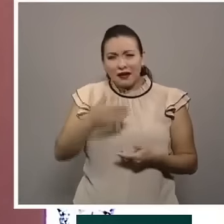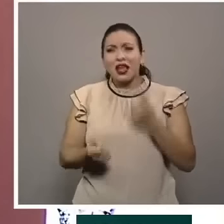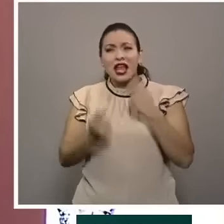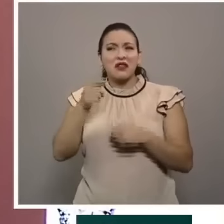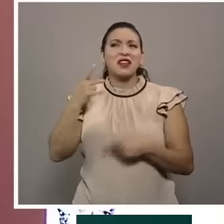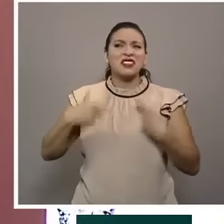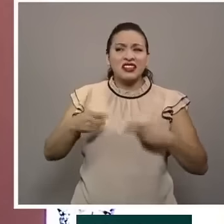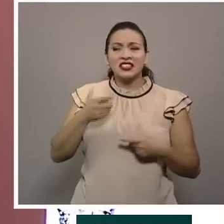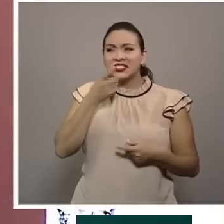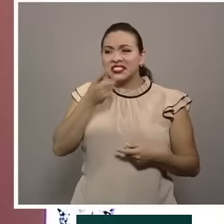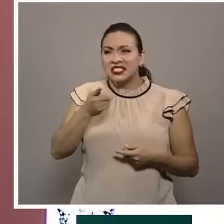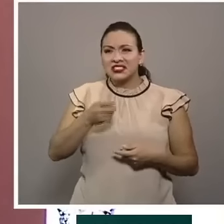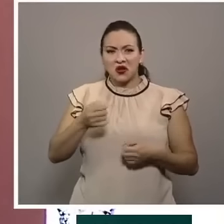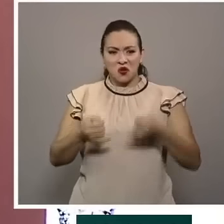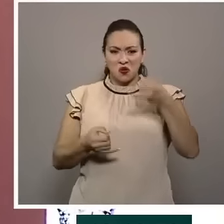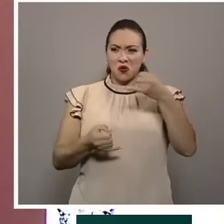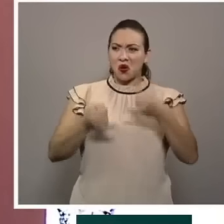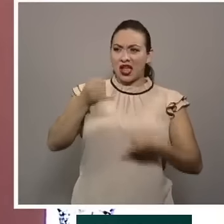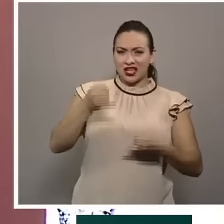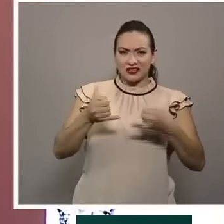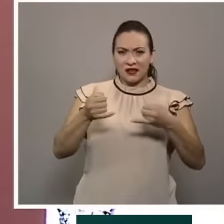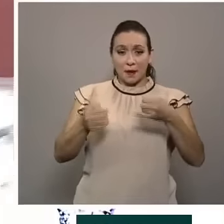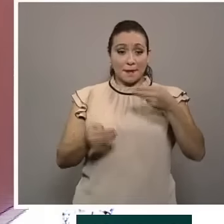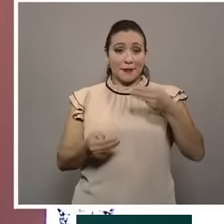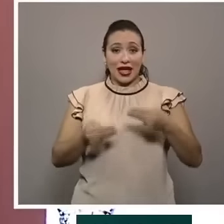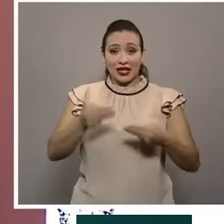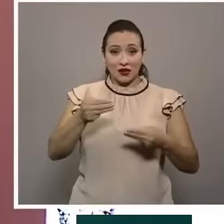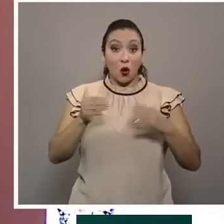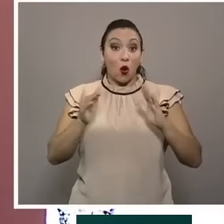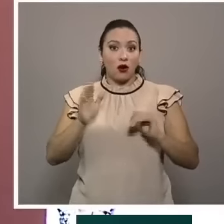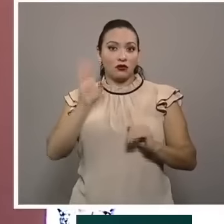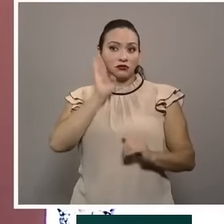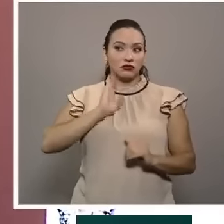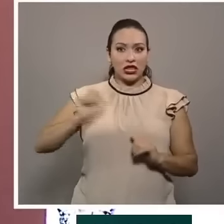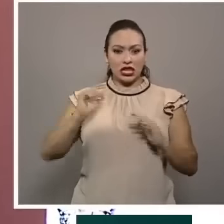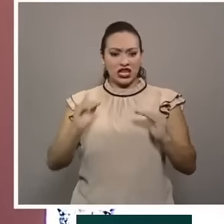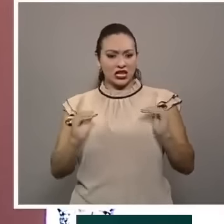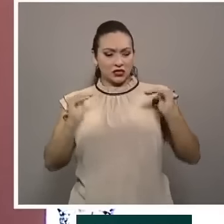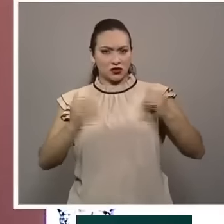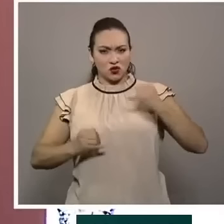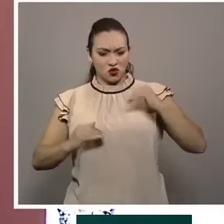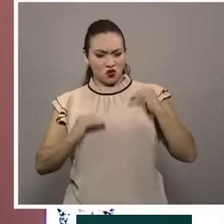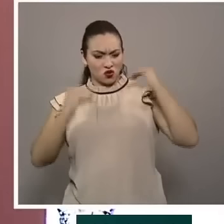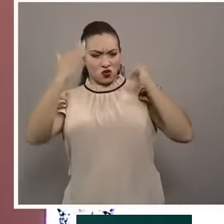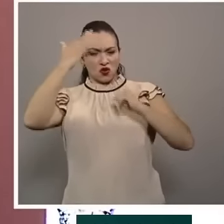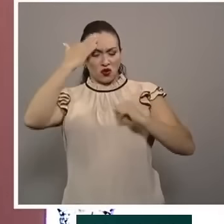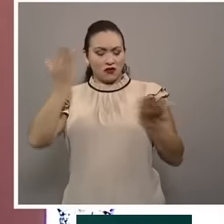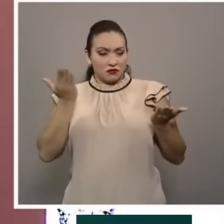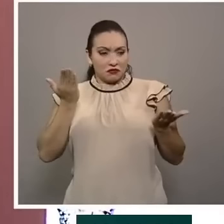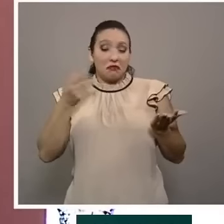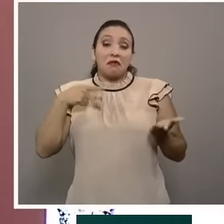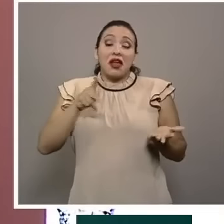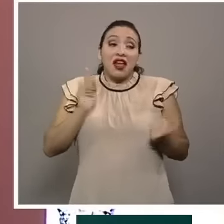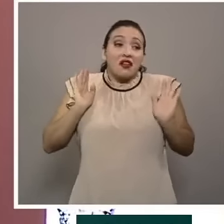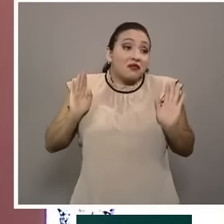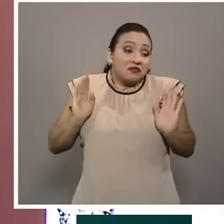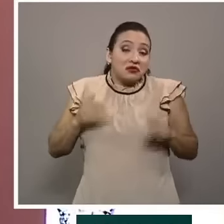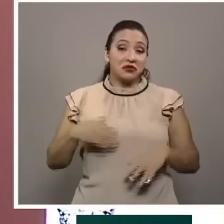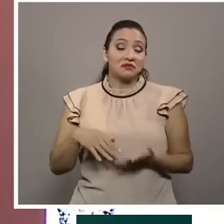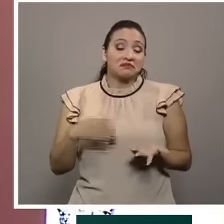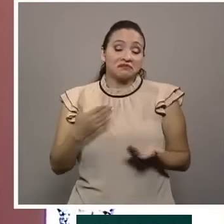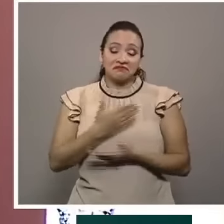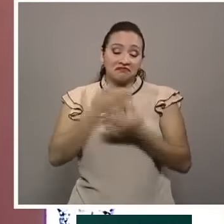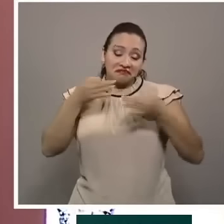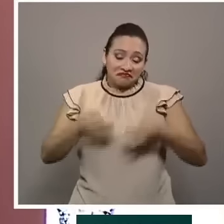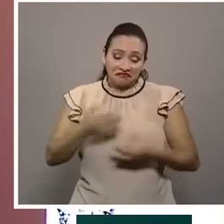magistrados o ministros. Era un tanto lejano y ajeno esta función que nosotros desarrollamos.